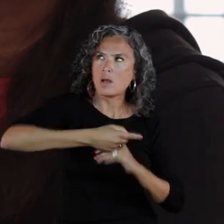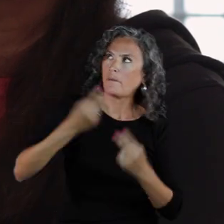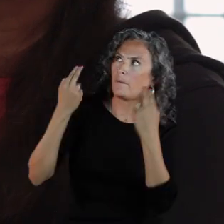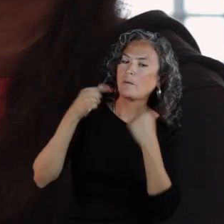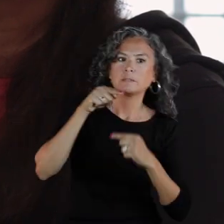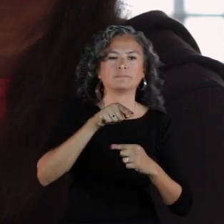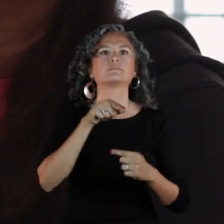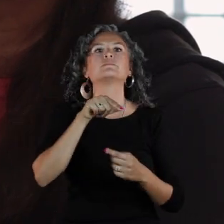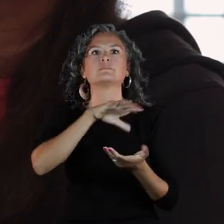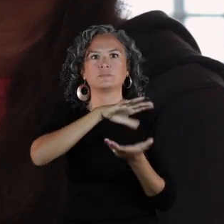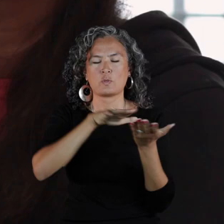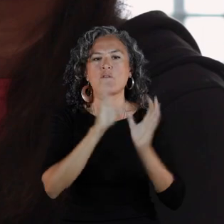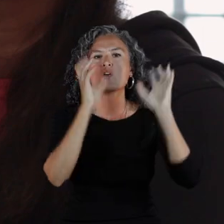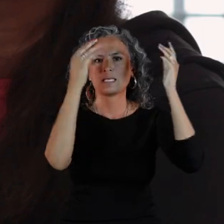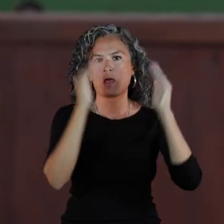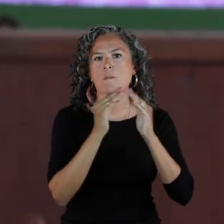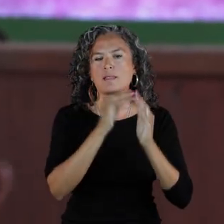sobre el otro, es violencia.